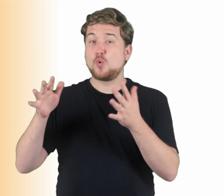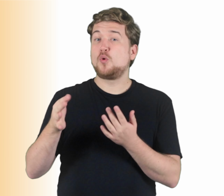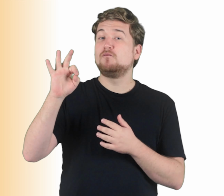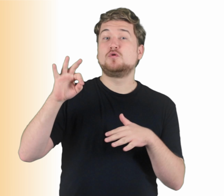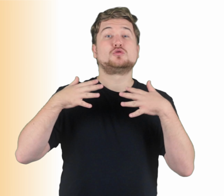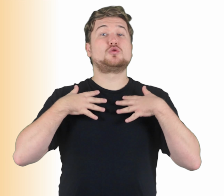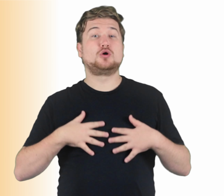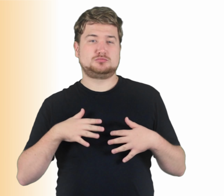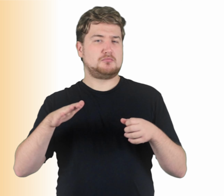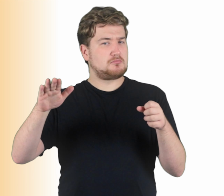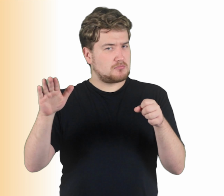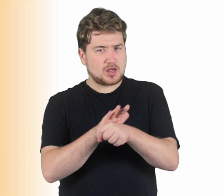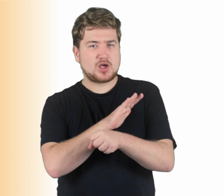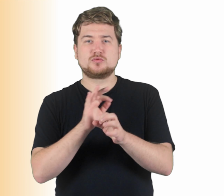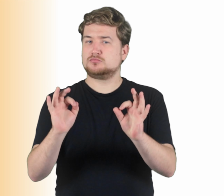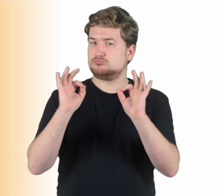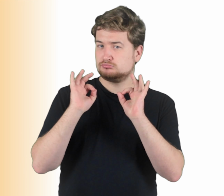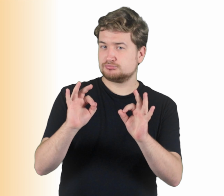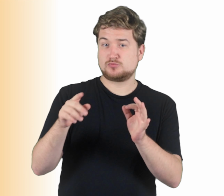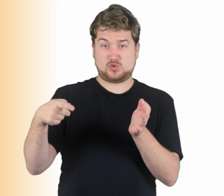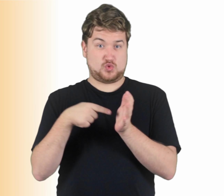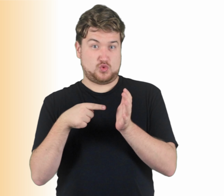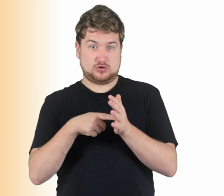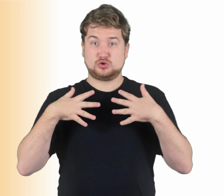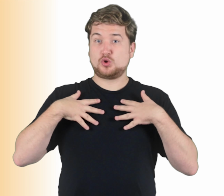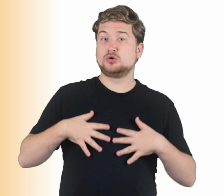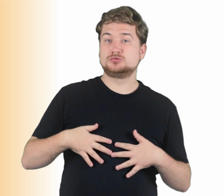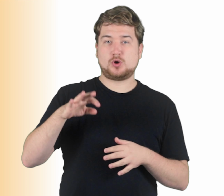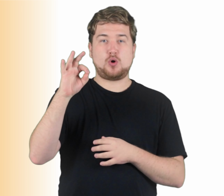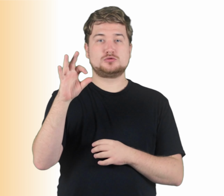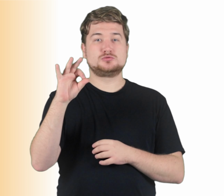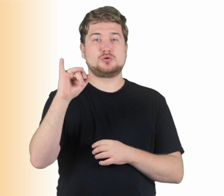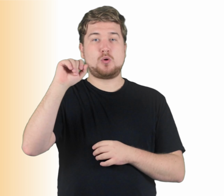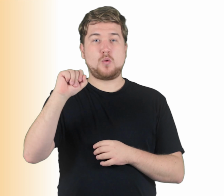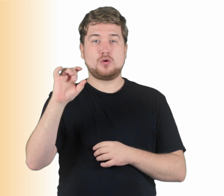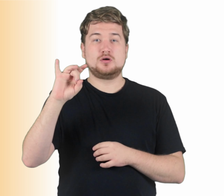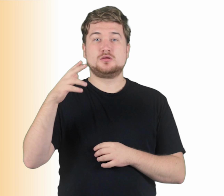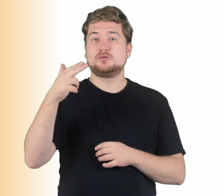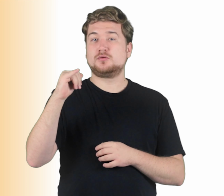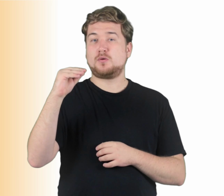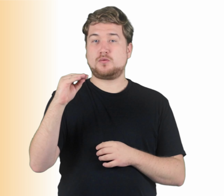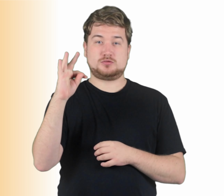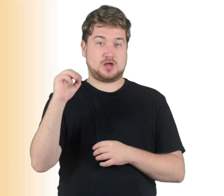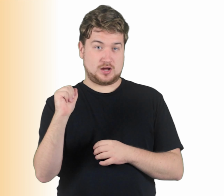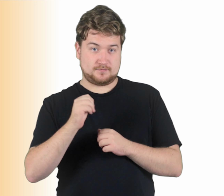czyli jego tożsamość jest ukształtowana jako pełna, właściwa, dojrzała. To tożsamość osiągnięta.